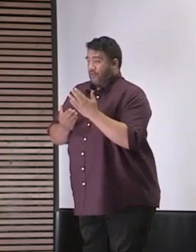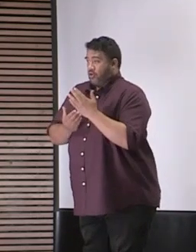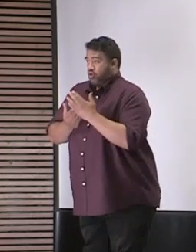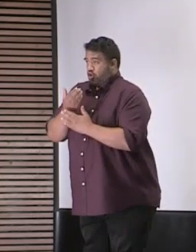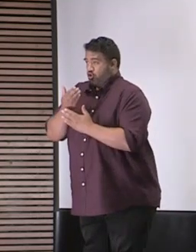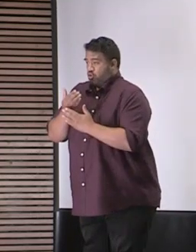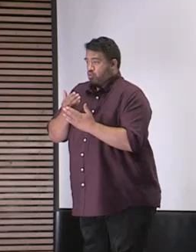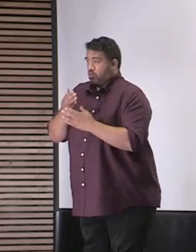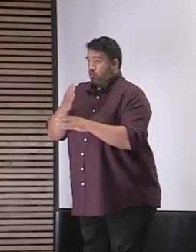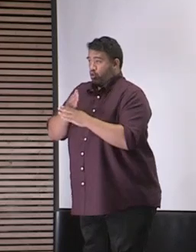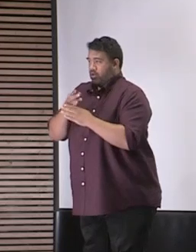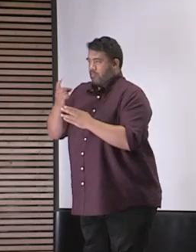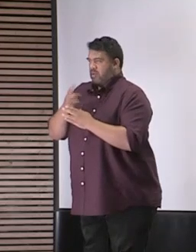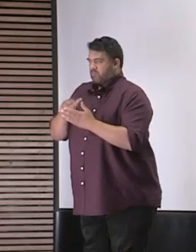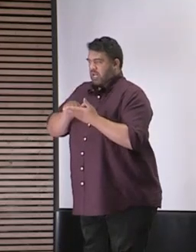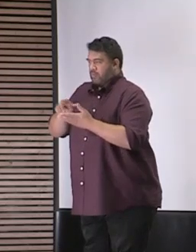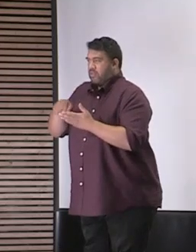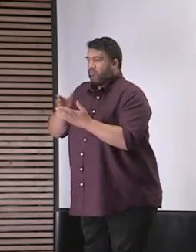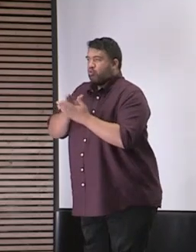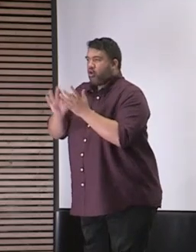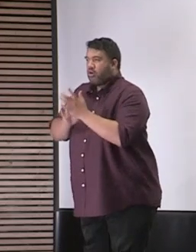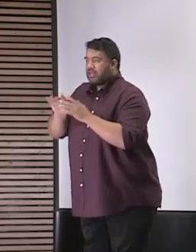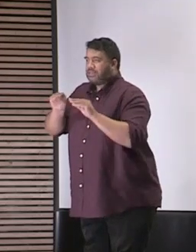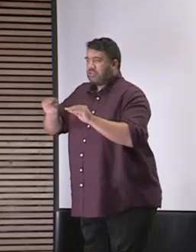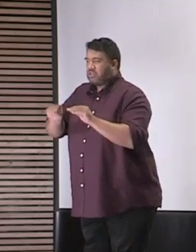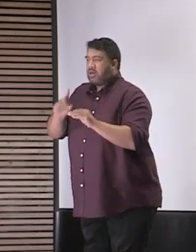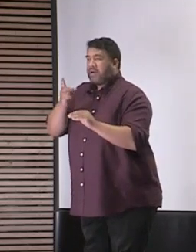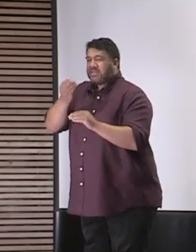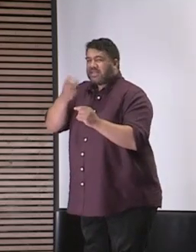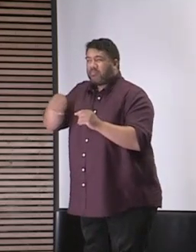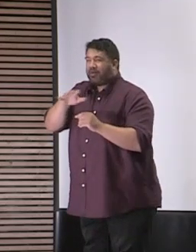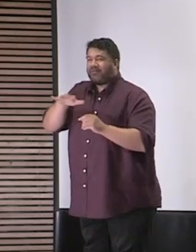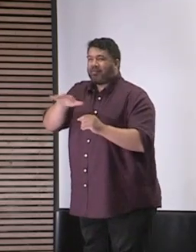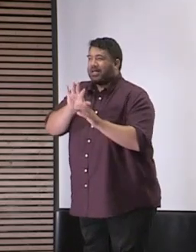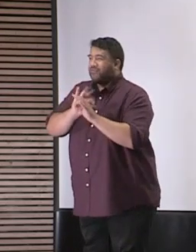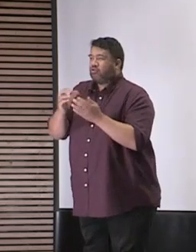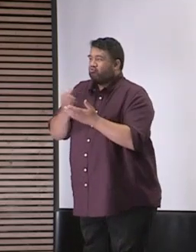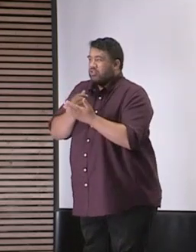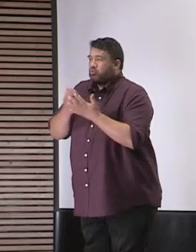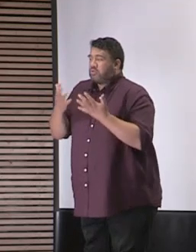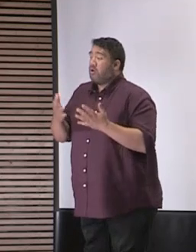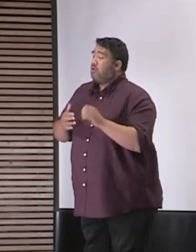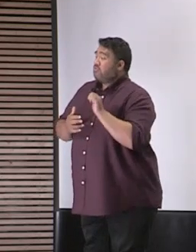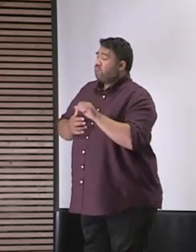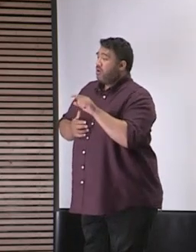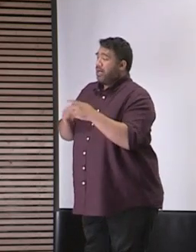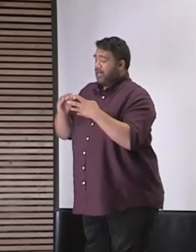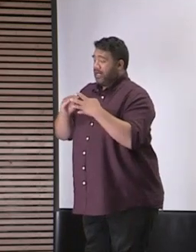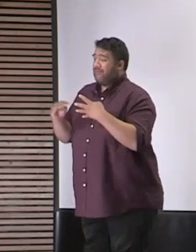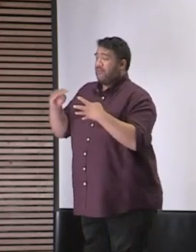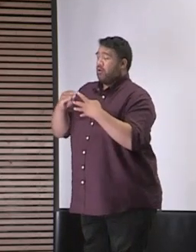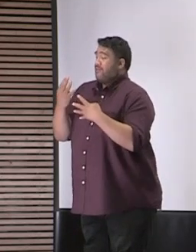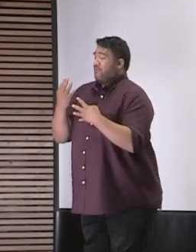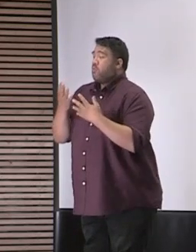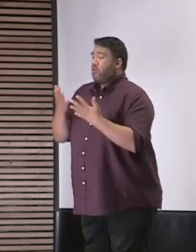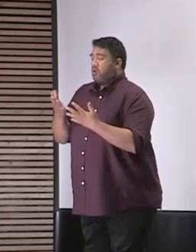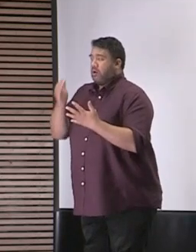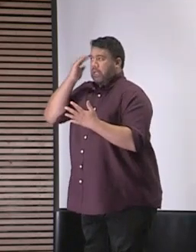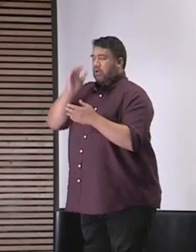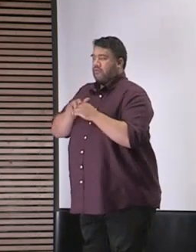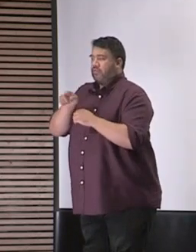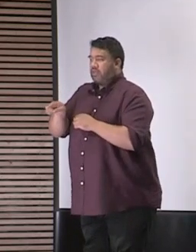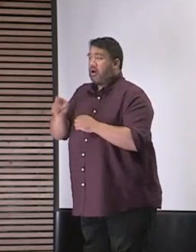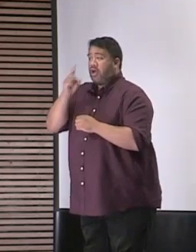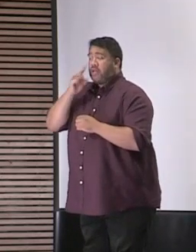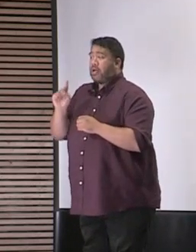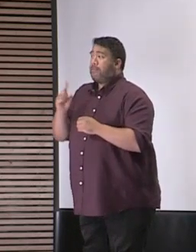recibiendo todo La atención y